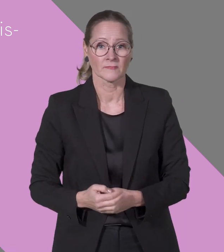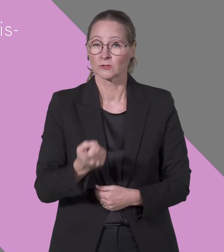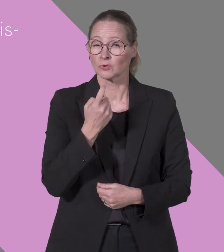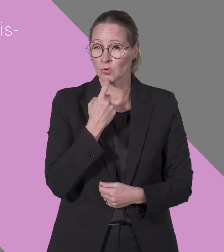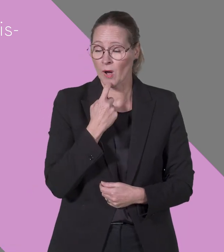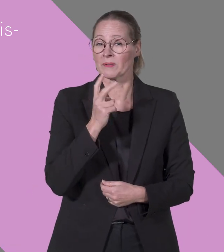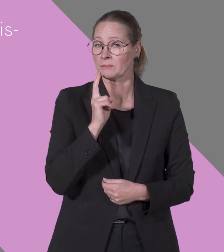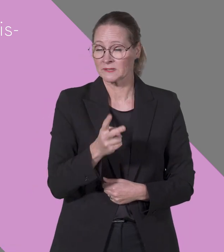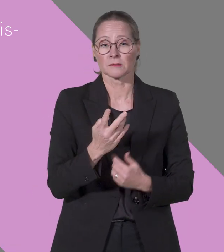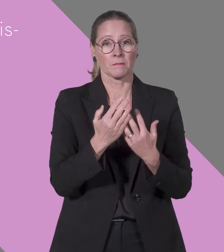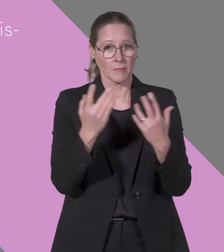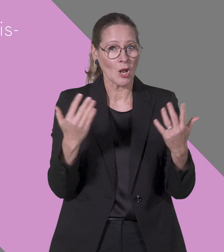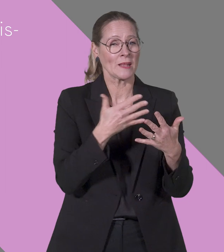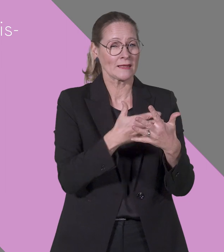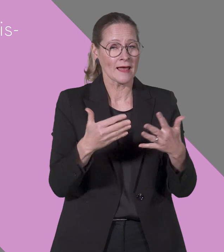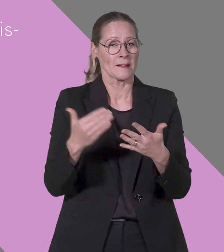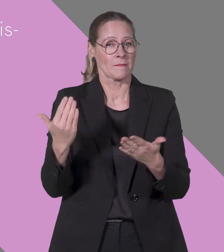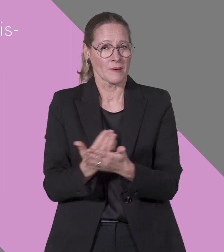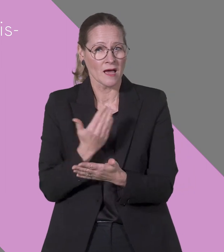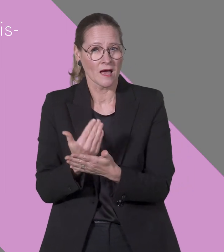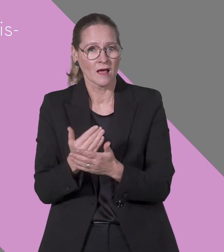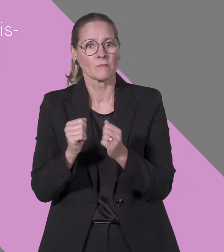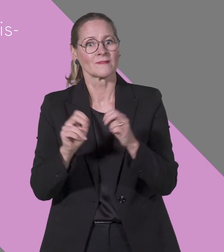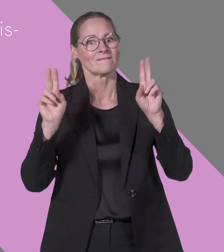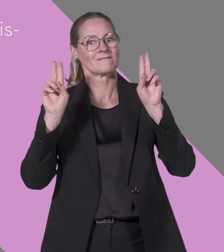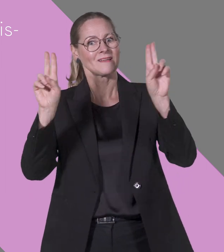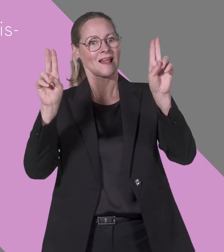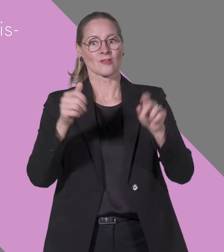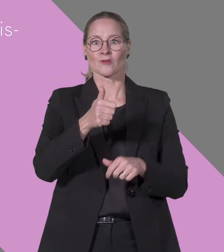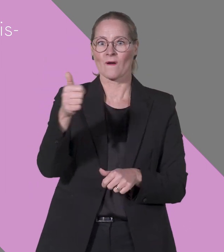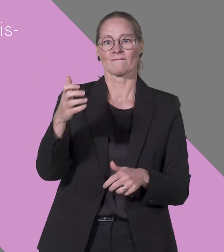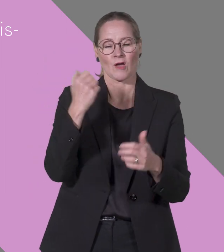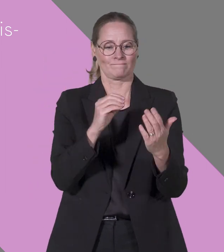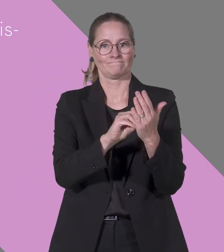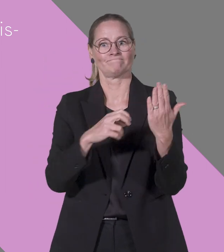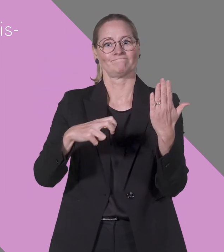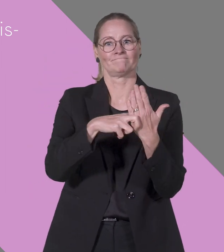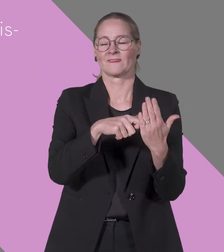Suomi on monikielinen maa, mutta virallisesti jokaisella voi olla -